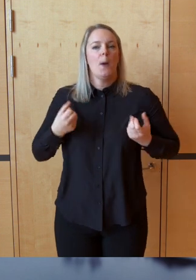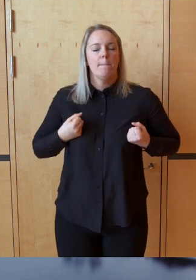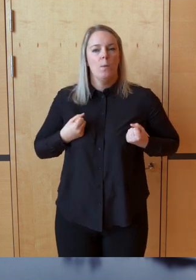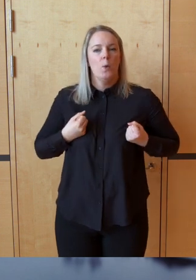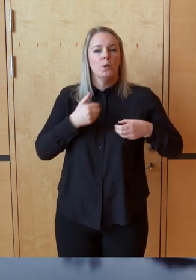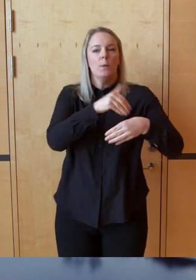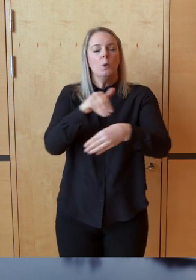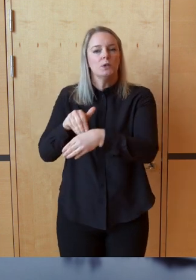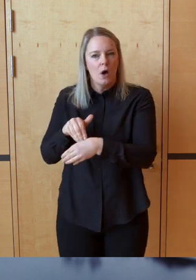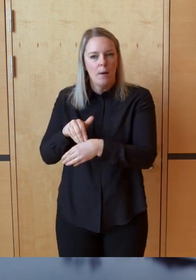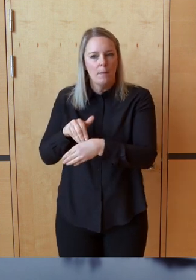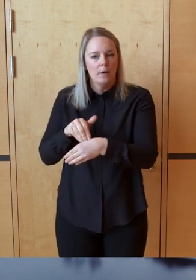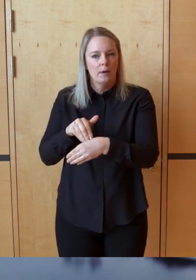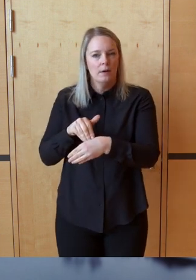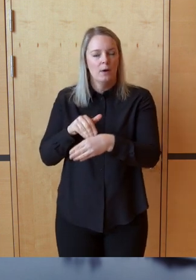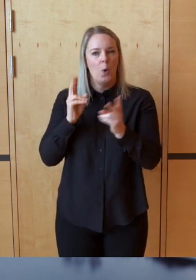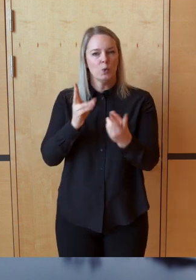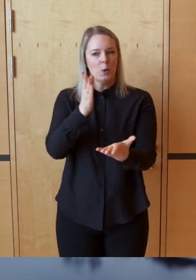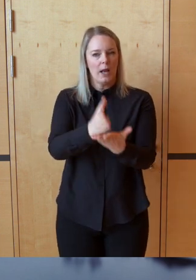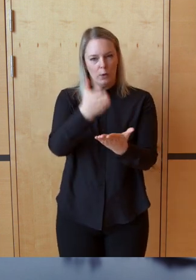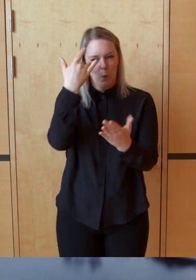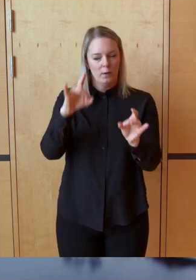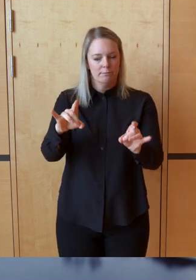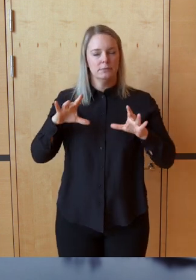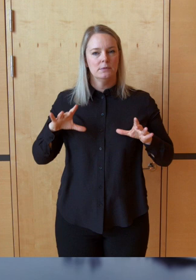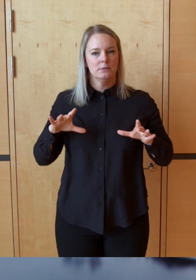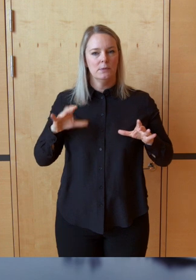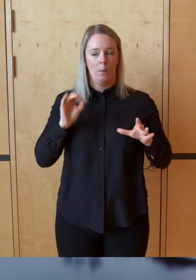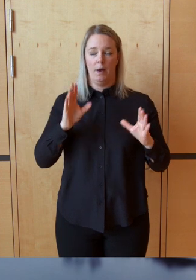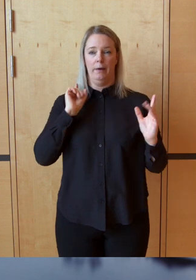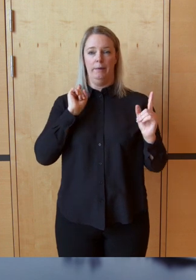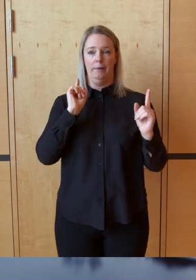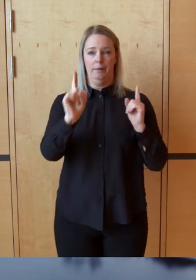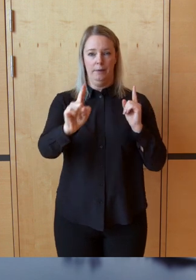Det handlar också om rätten att slippa det när man passerar passerar befinner sig i staden